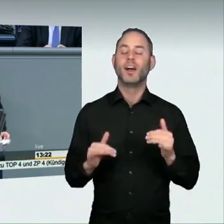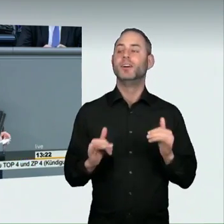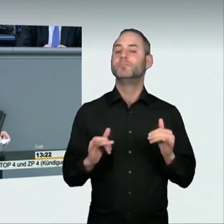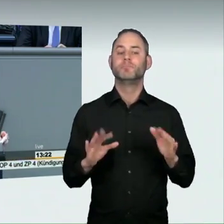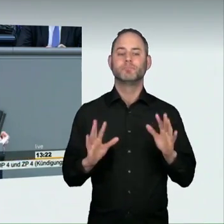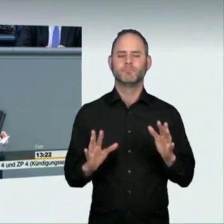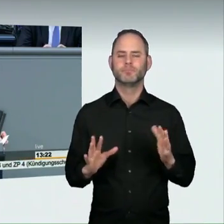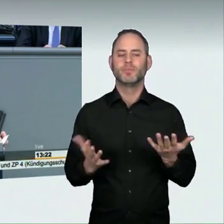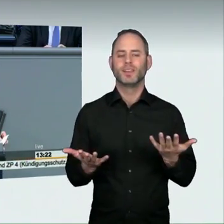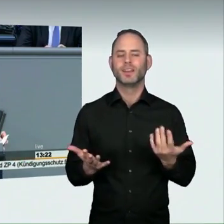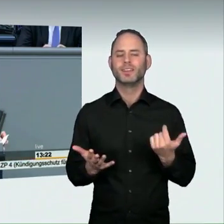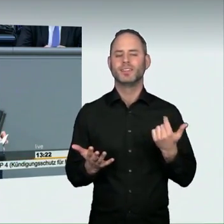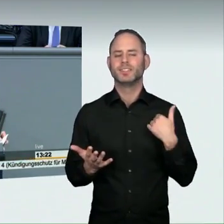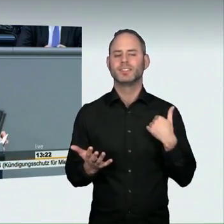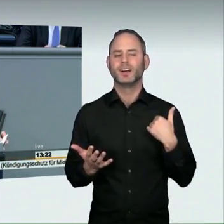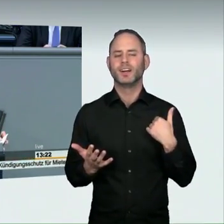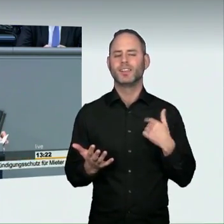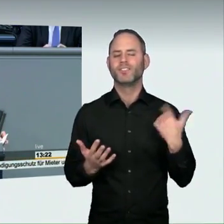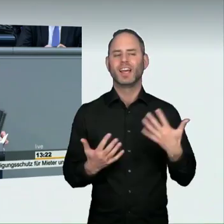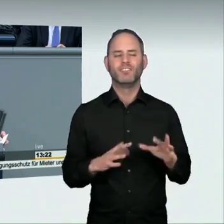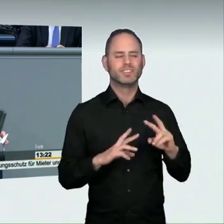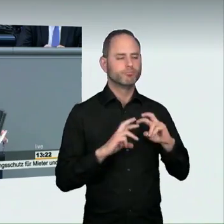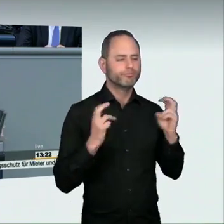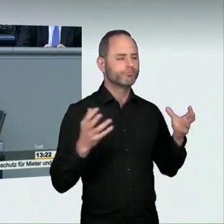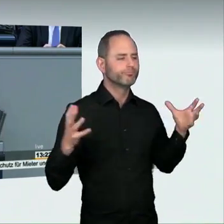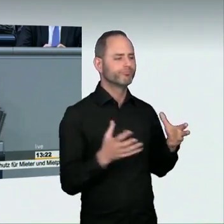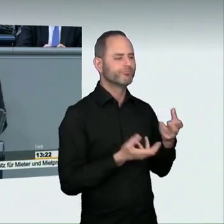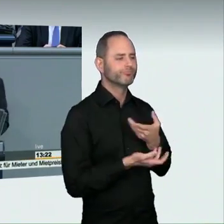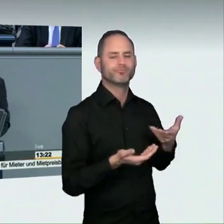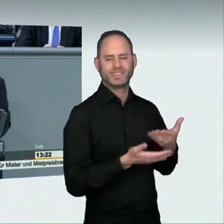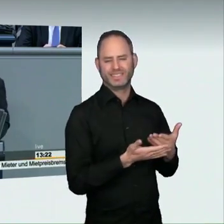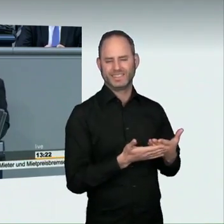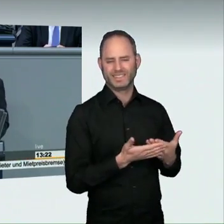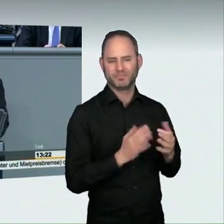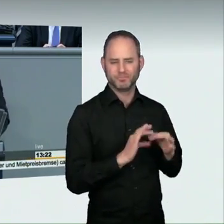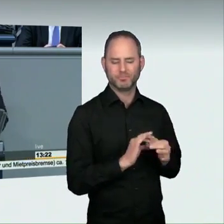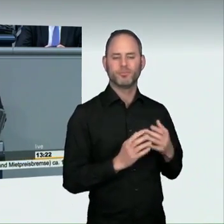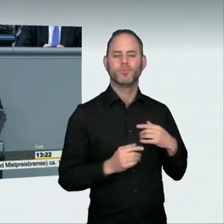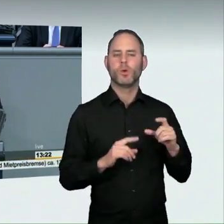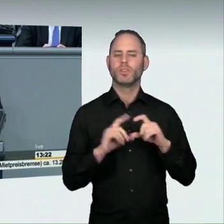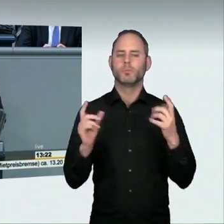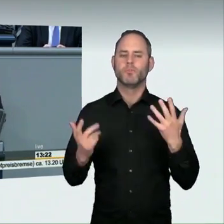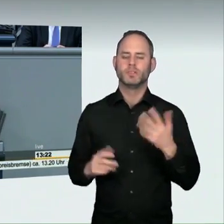Ein wichtiges Instrument wird sein, unsere kommunalen Wohnungsunternehmen zu stärken.